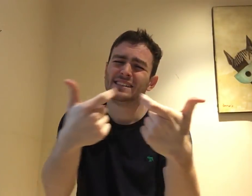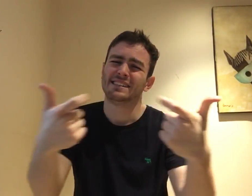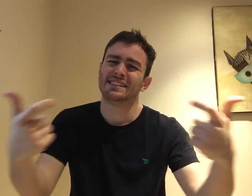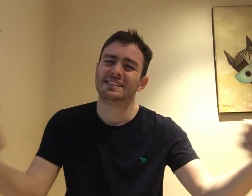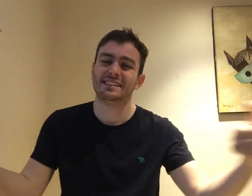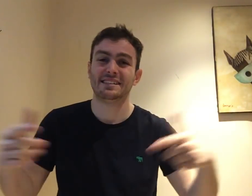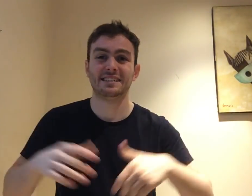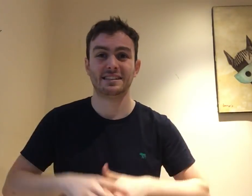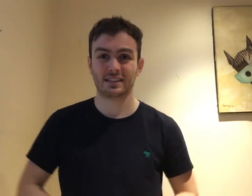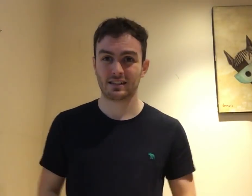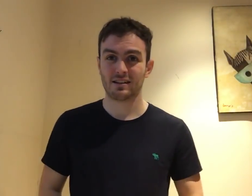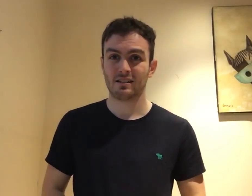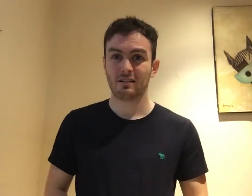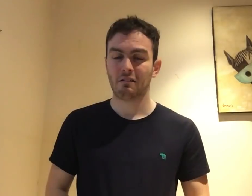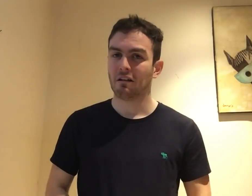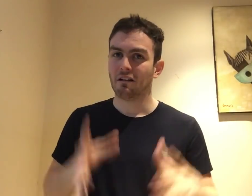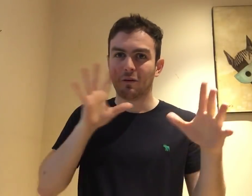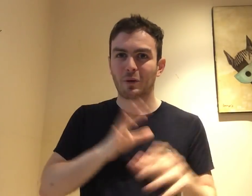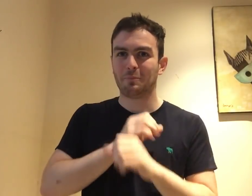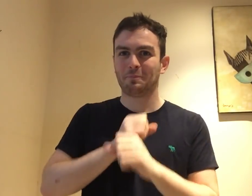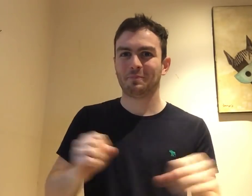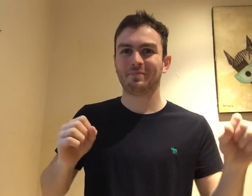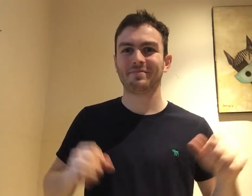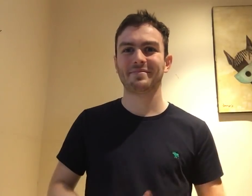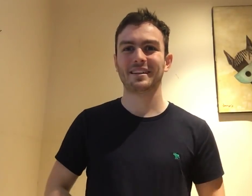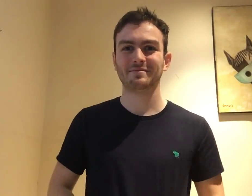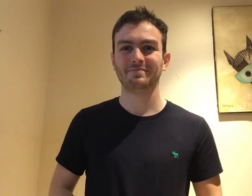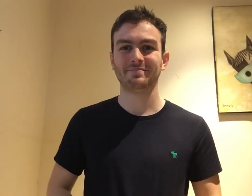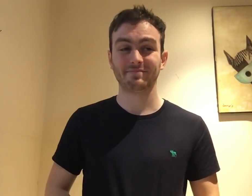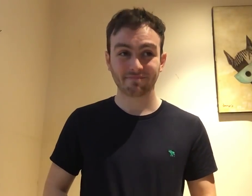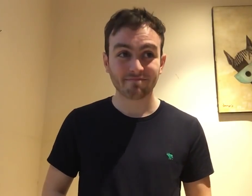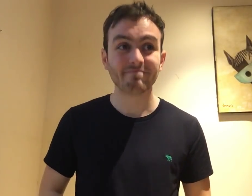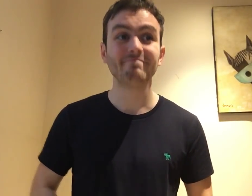Et encore des autres choses ! Incroyable mais vrai.